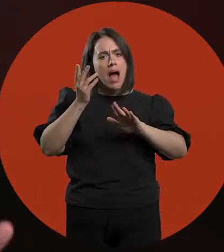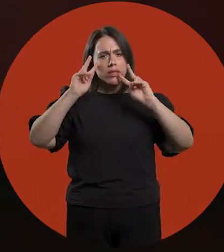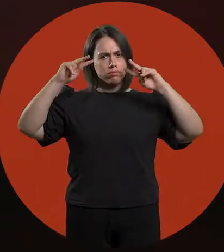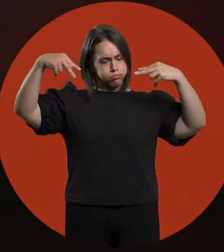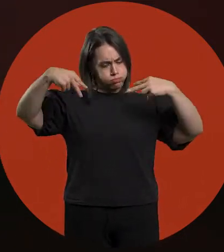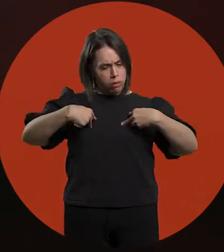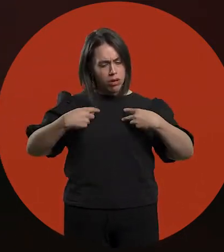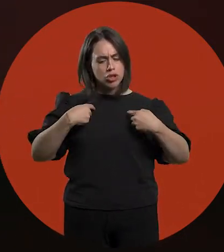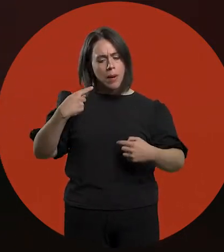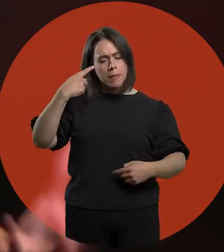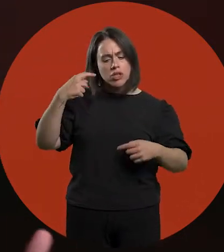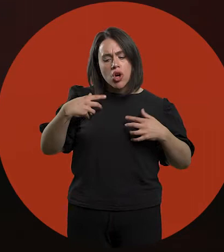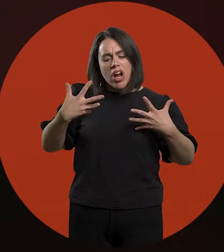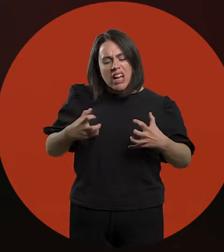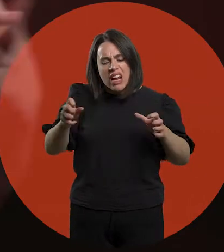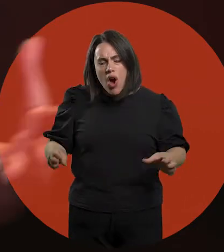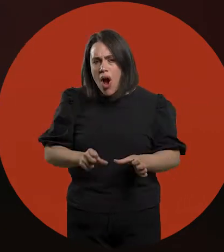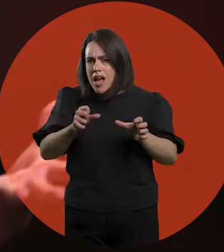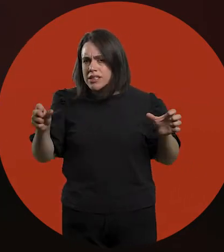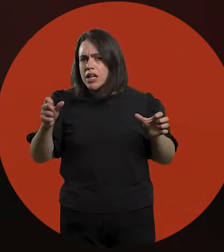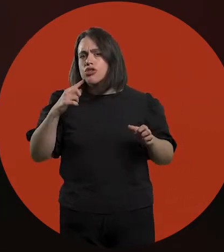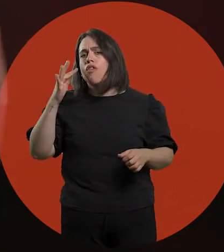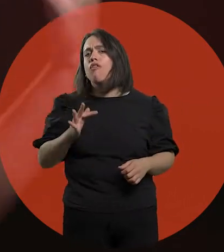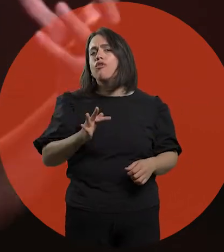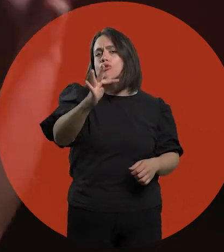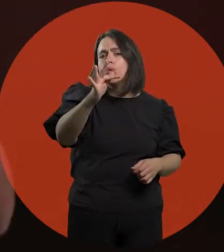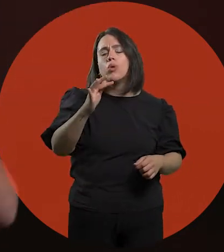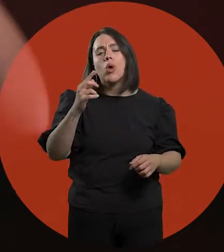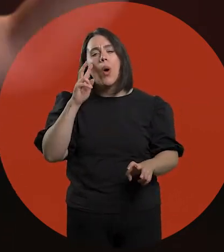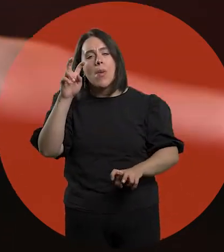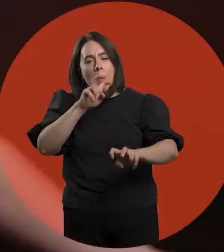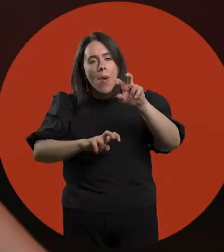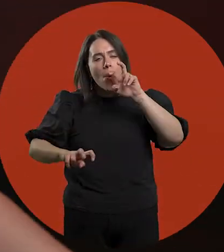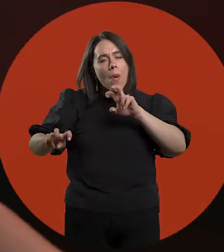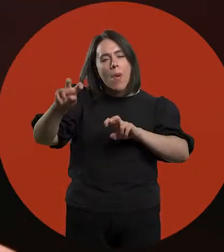¿Qué quiero? ¿Cómo vamos a ir moldeando lo que voy a hacer en un futuro?